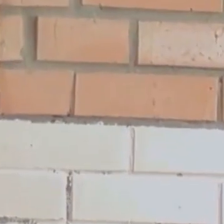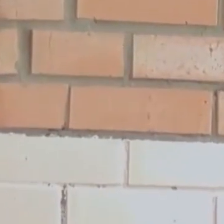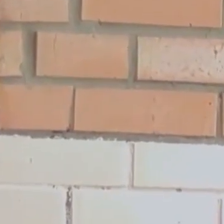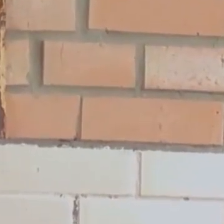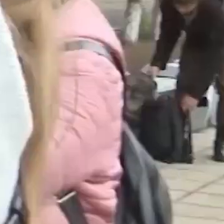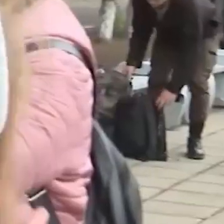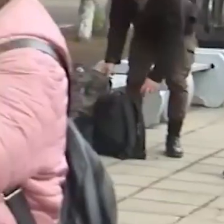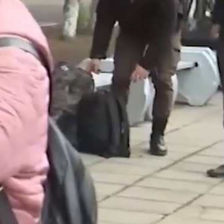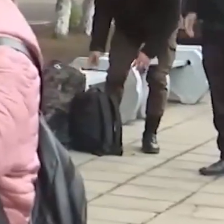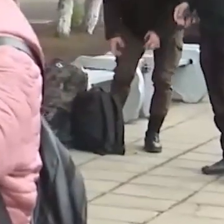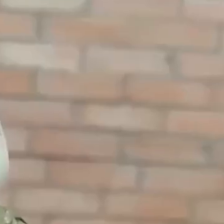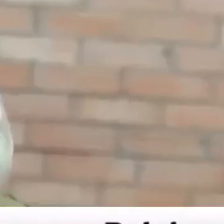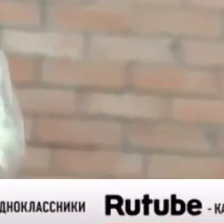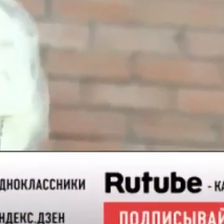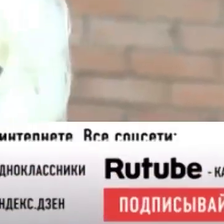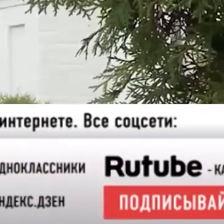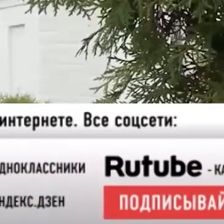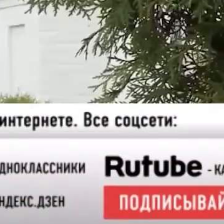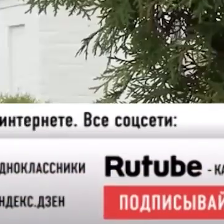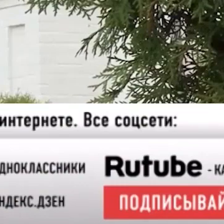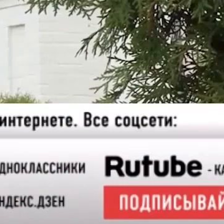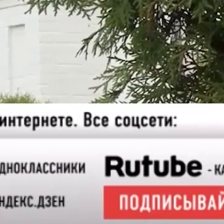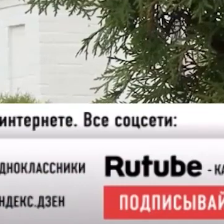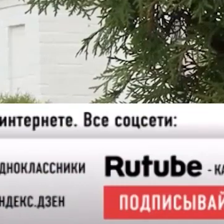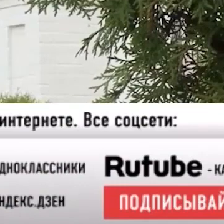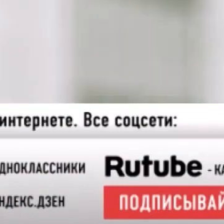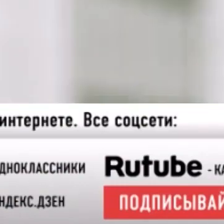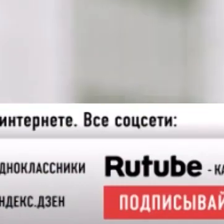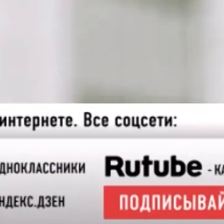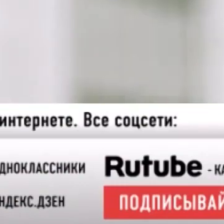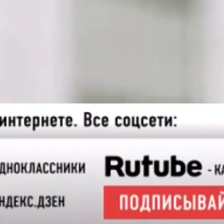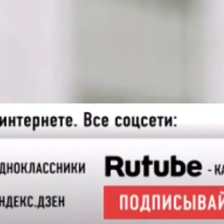мобилизация если для резервистов Она и вправду частичная то для верующих людей